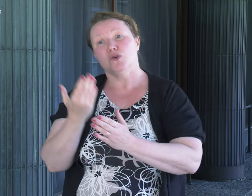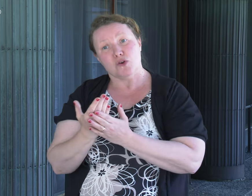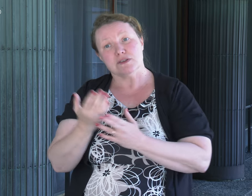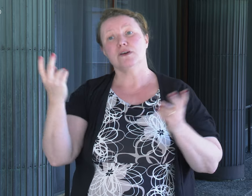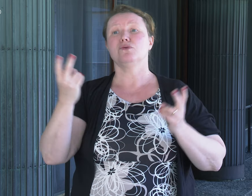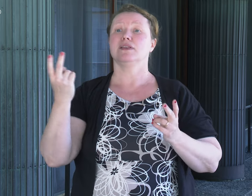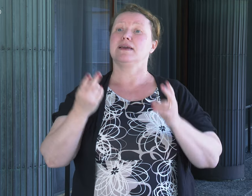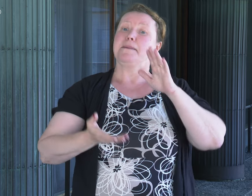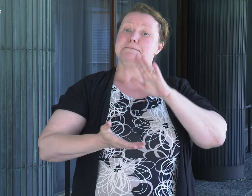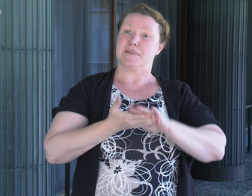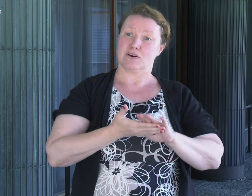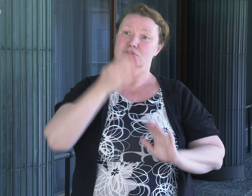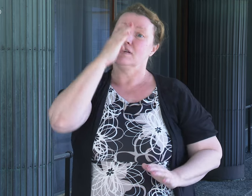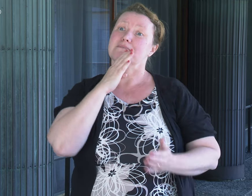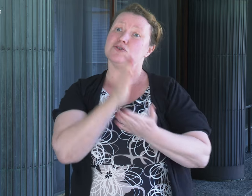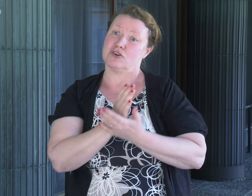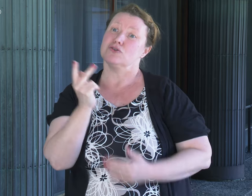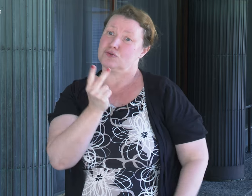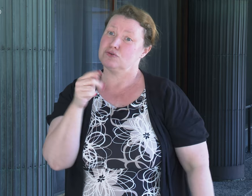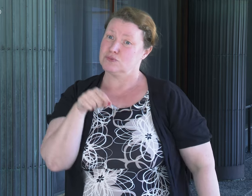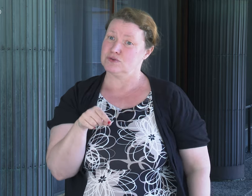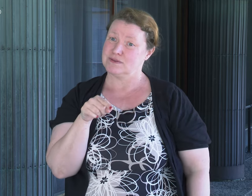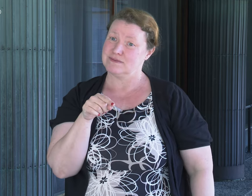Koska kuitenkin kysymyksessä on perusihmisoikeus.